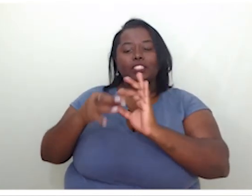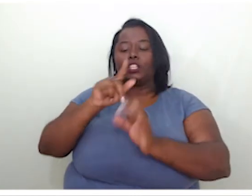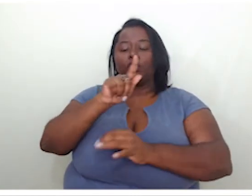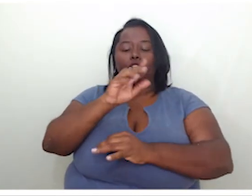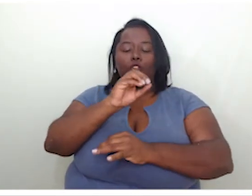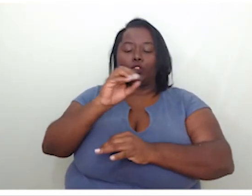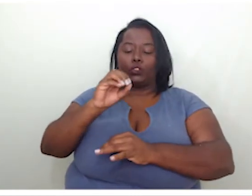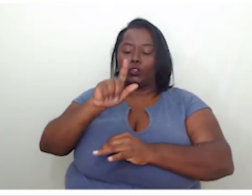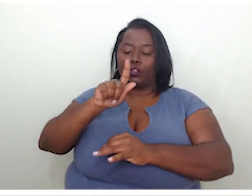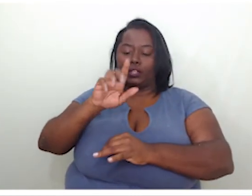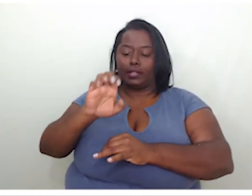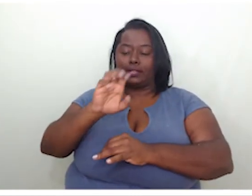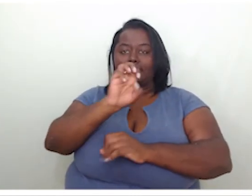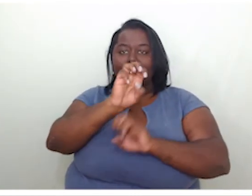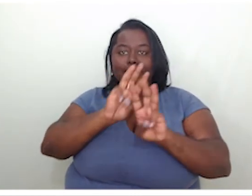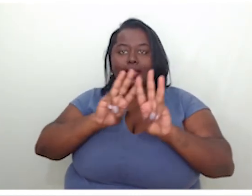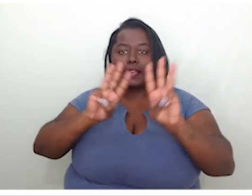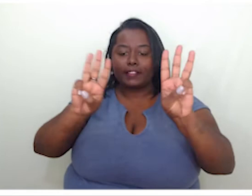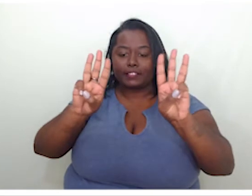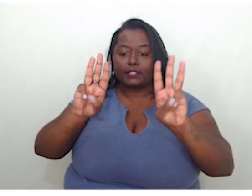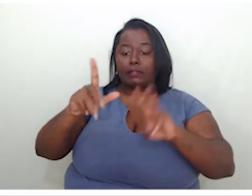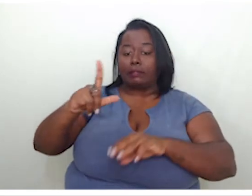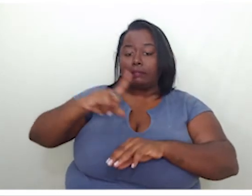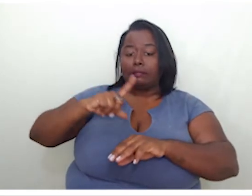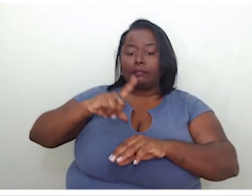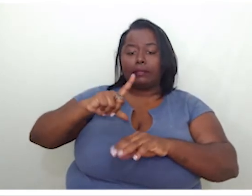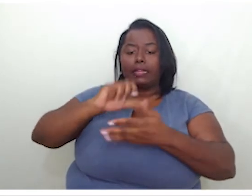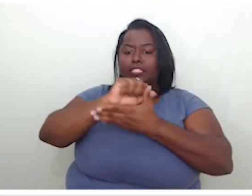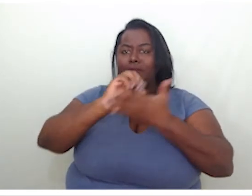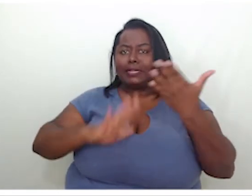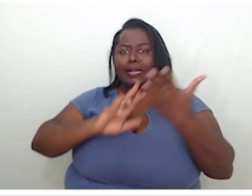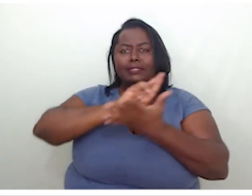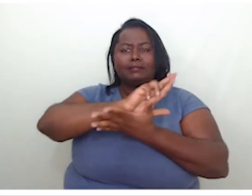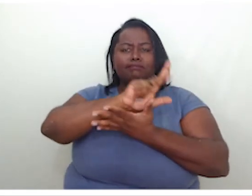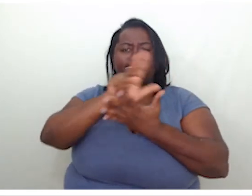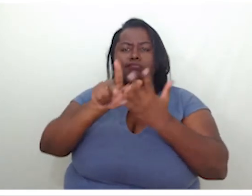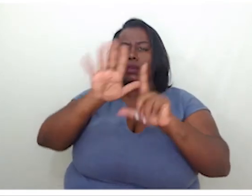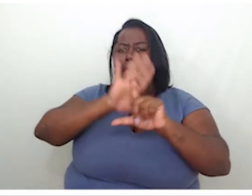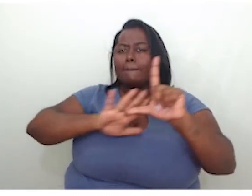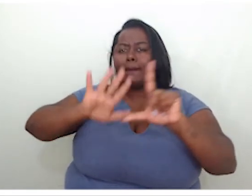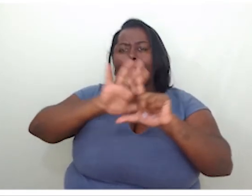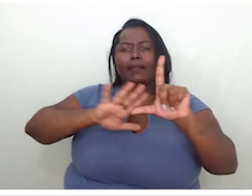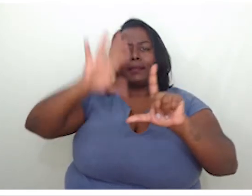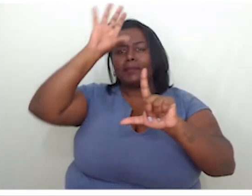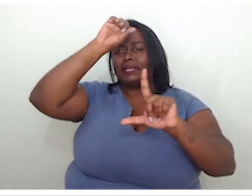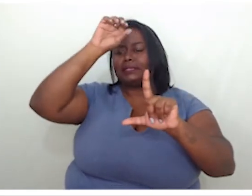del grupo de pares y puedes tener, por ejemplo, interacción también en el Google Sites.